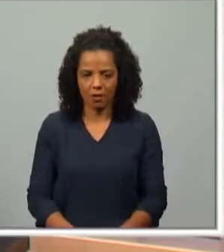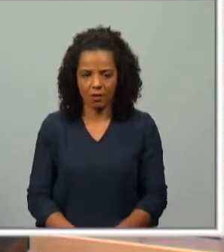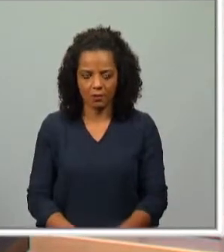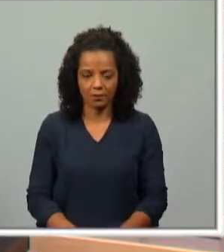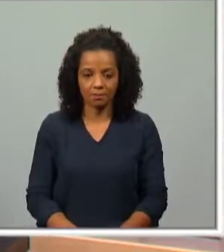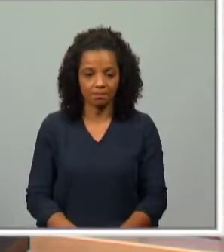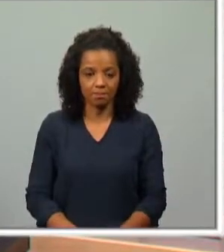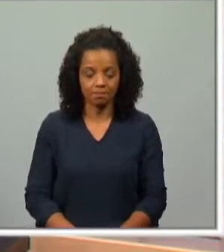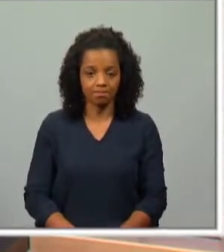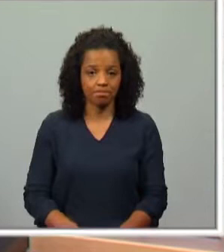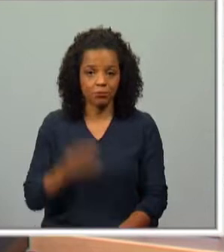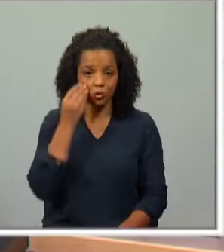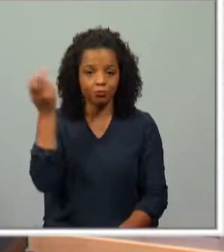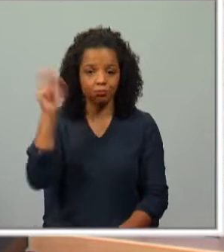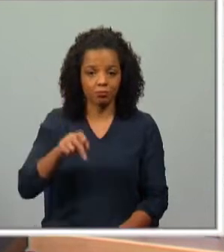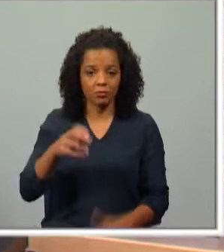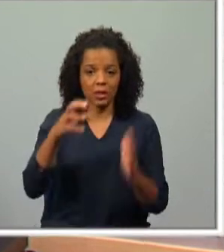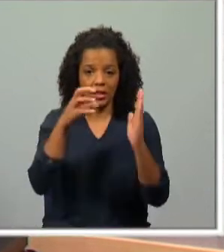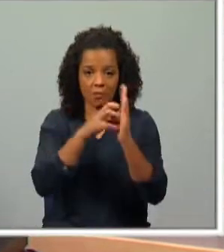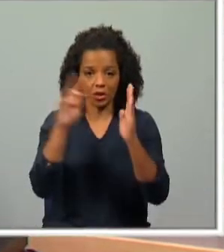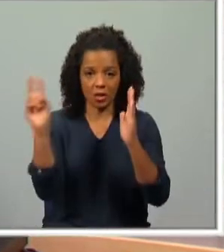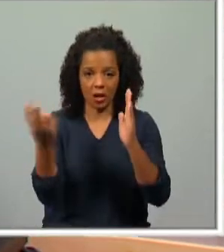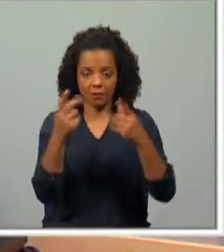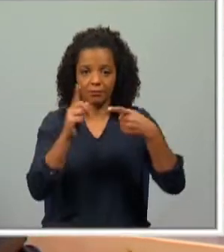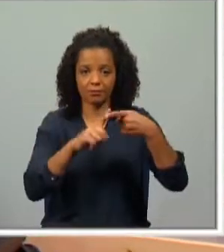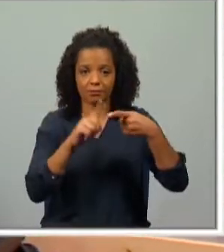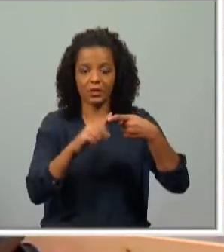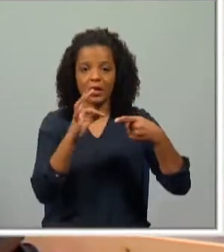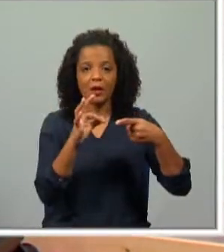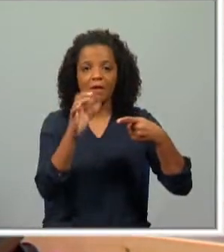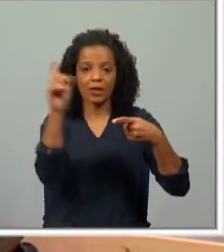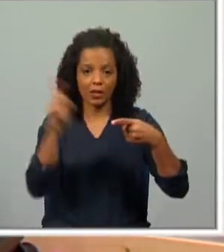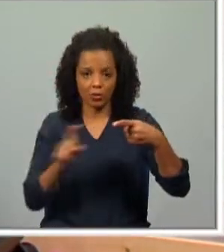como é que isto aconteceu temos ali duas imagens Ferreira onde o cronista se 這是怎麼發生的，我們有兩個費雷拉圖像在哪裡編年史